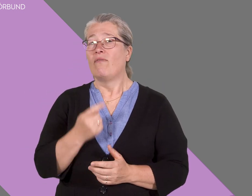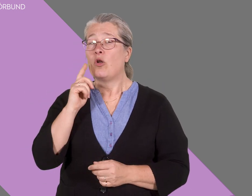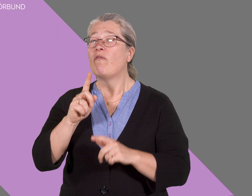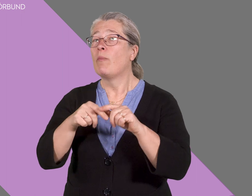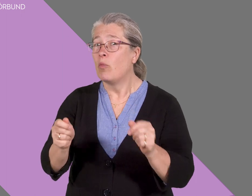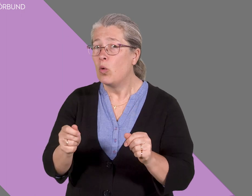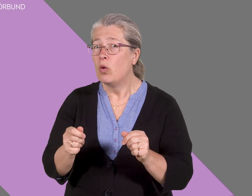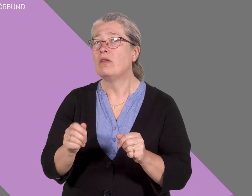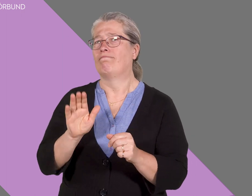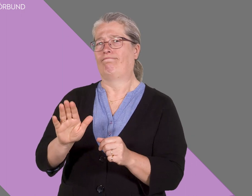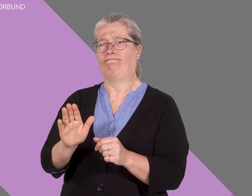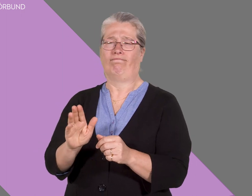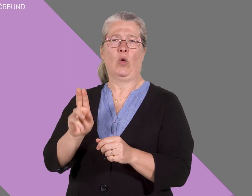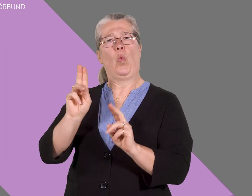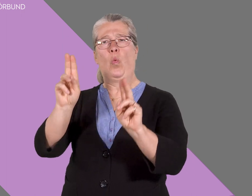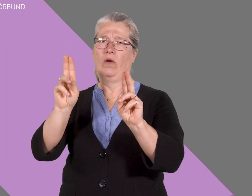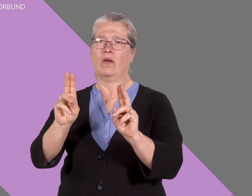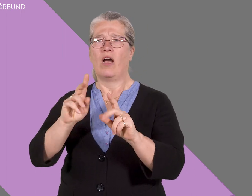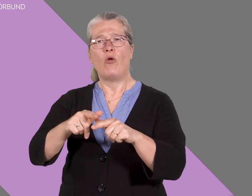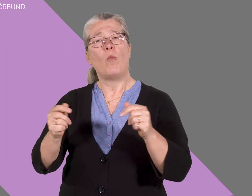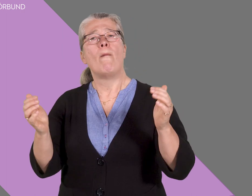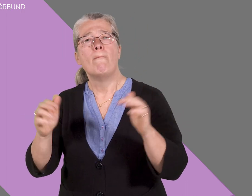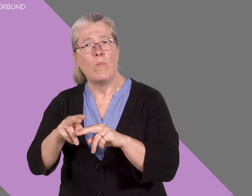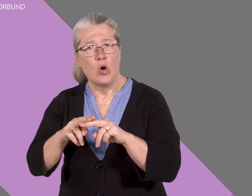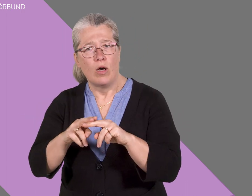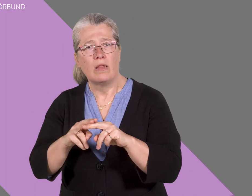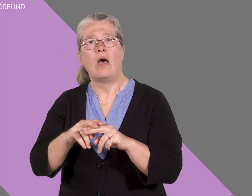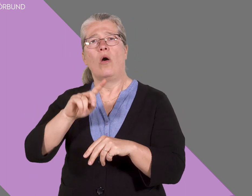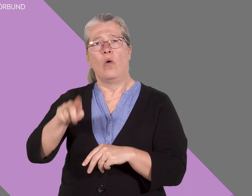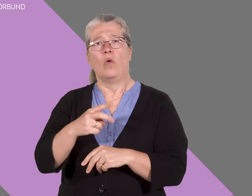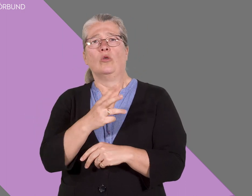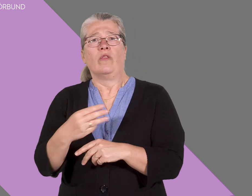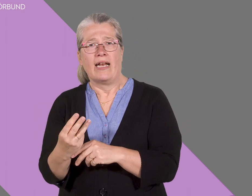Finlands Dövas Förbund rf:s ordinarie förbundsmöte 2023 -